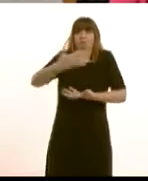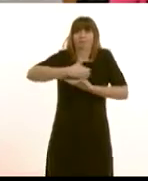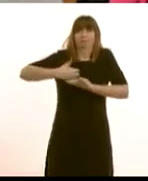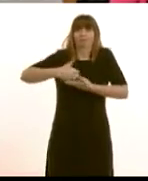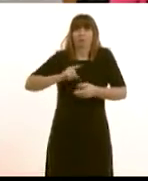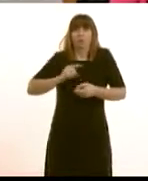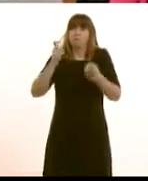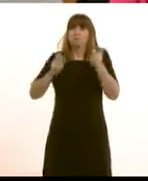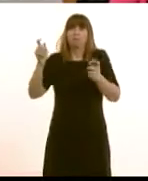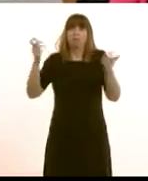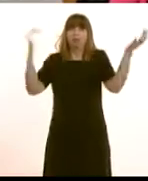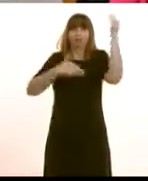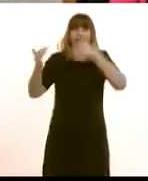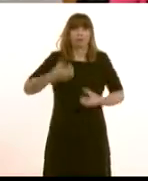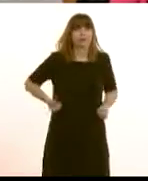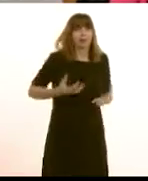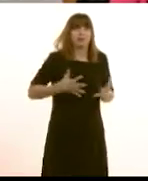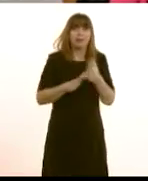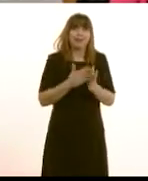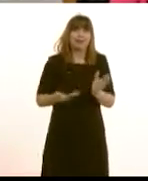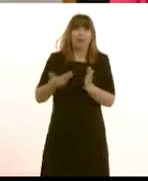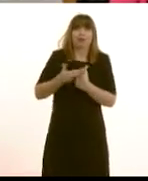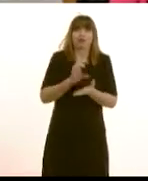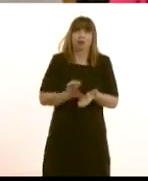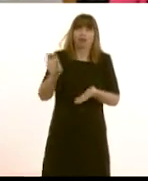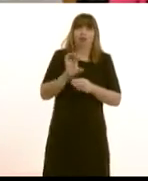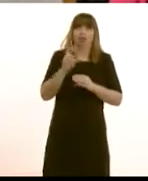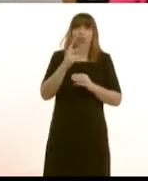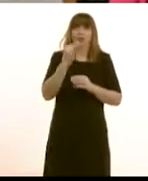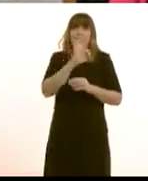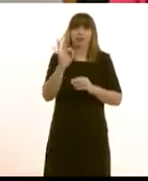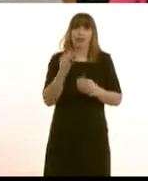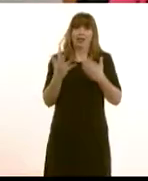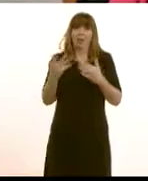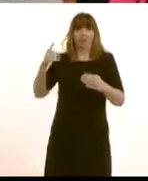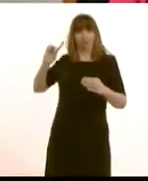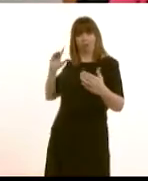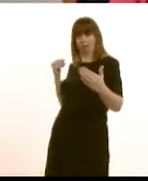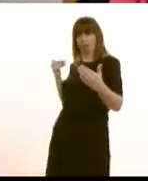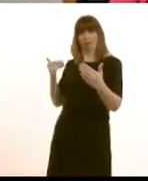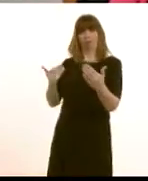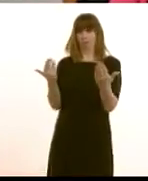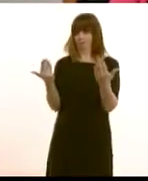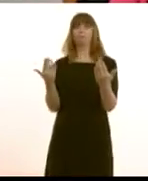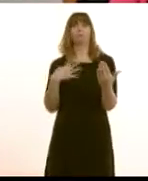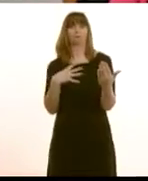datblygu strategaeth brand i Gymru, er mwyn sicrhau bod pobl yn deall beth sydd gyda Chymru